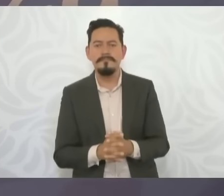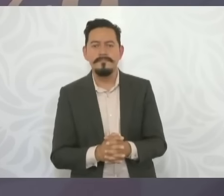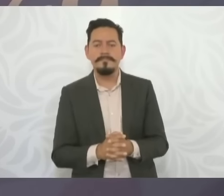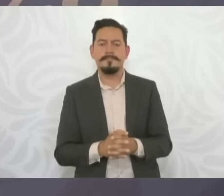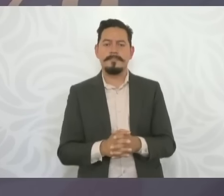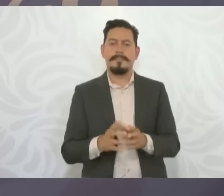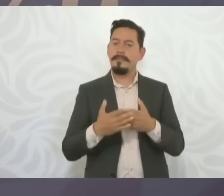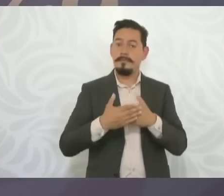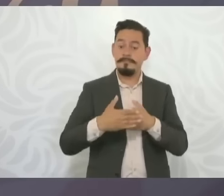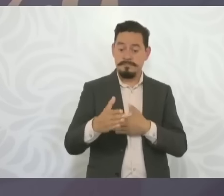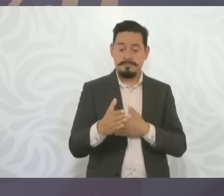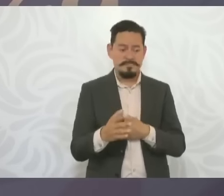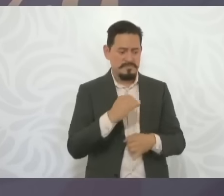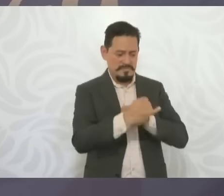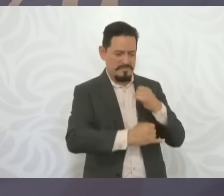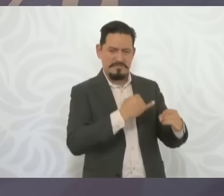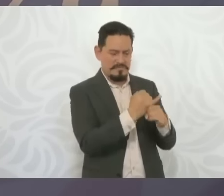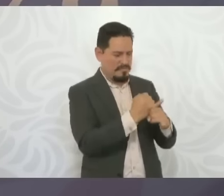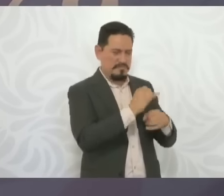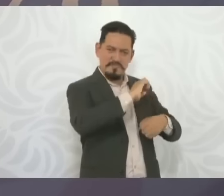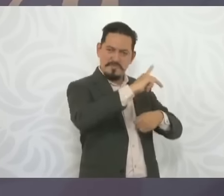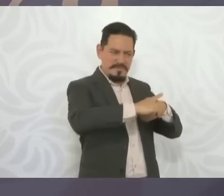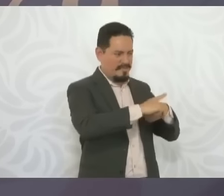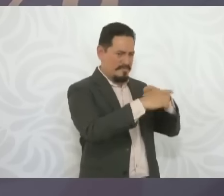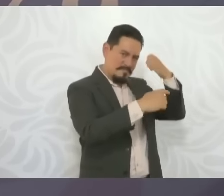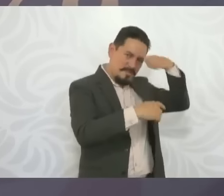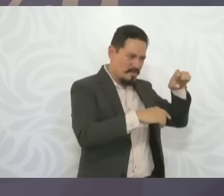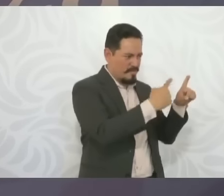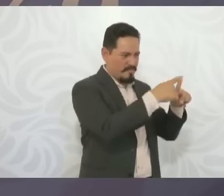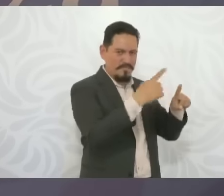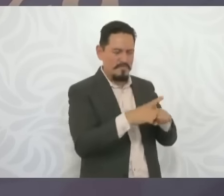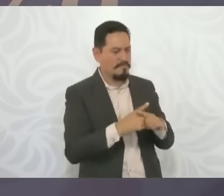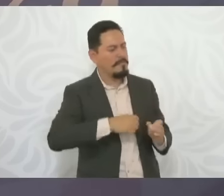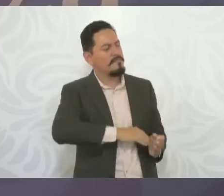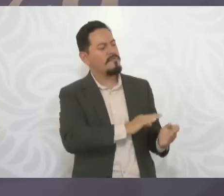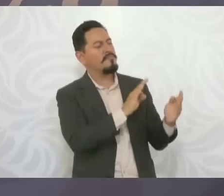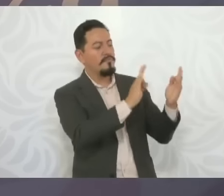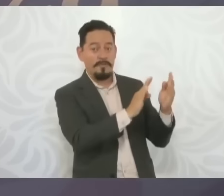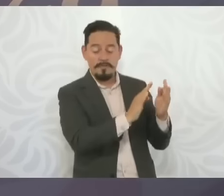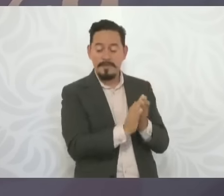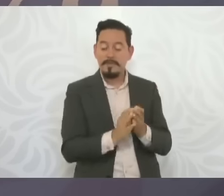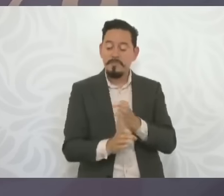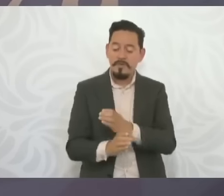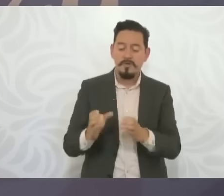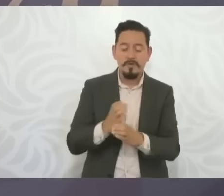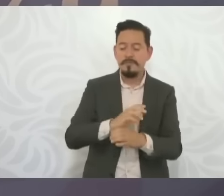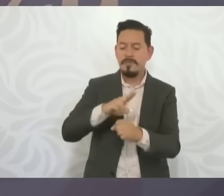desafió el dominio extranjero, afirmó la soberanía sobre los recursos naturales y dio viabilidad a un